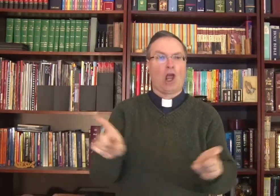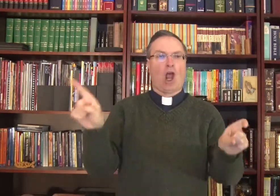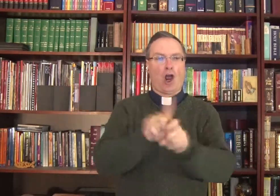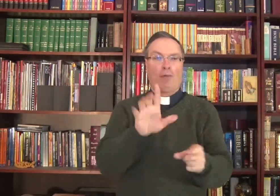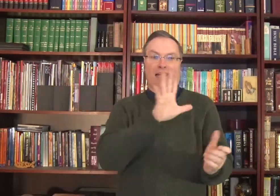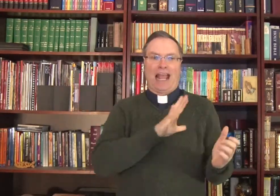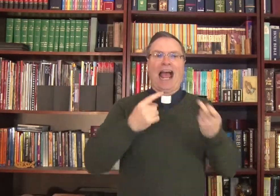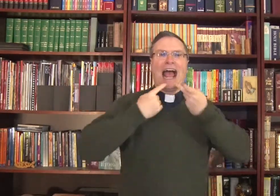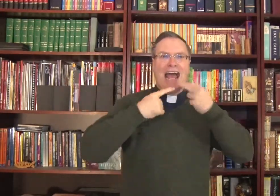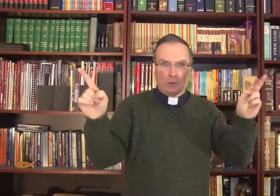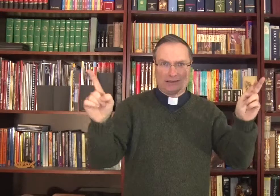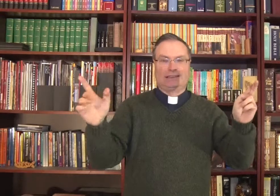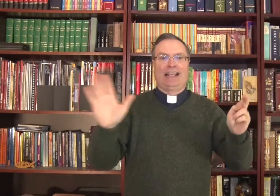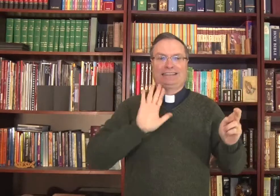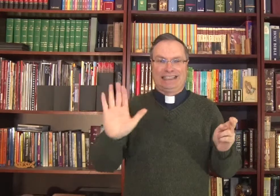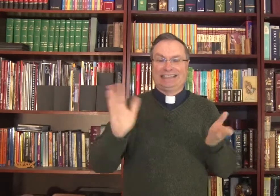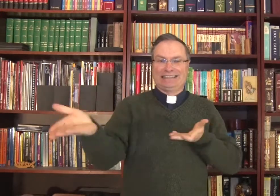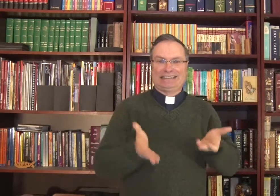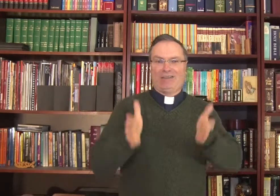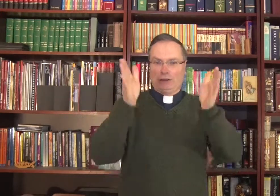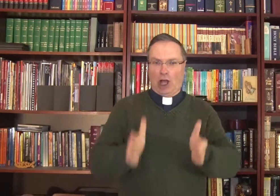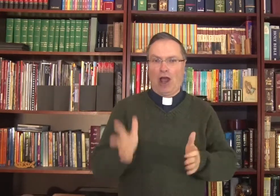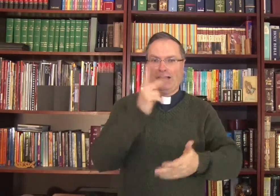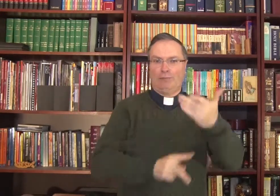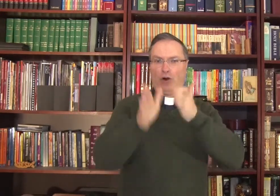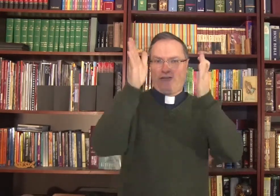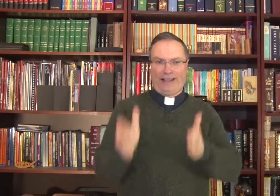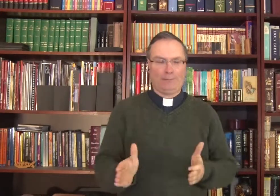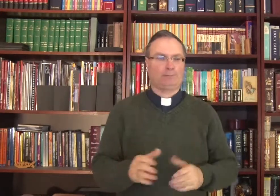comme il l’a annoncé à ses serviteurs les prophètes.»